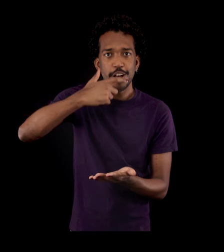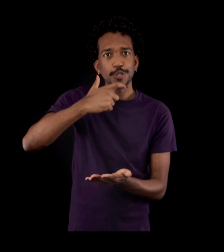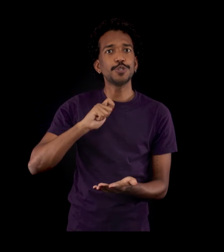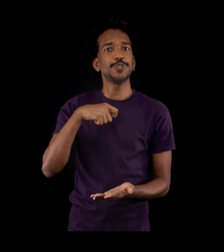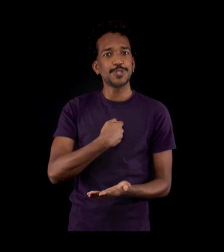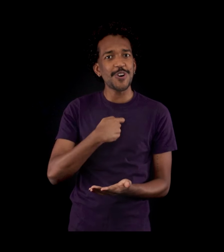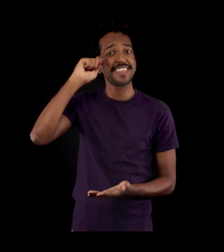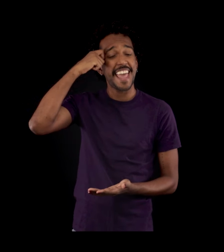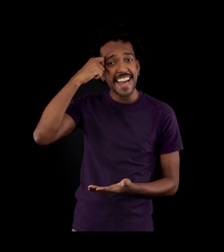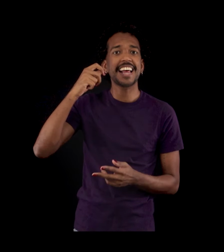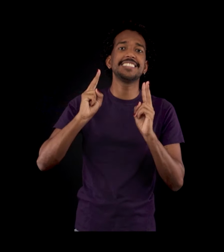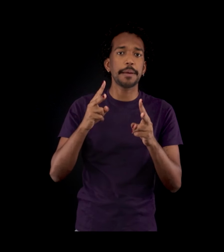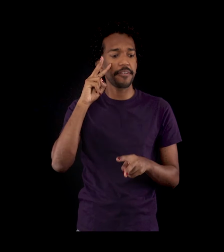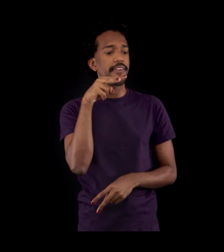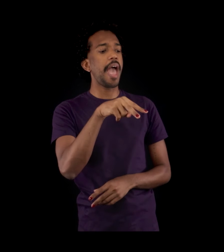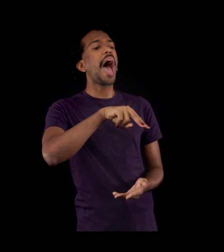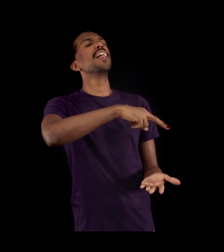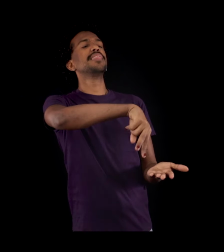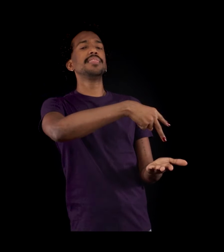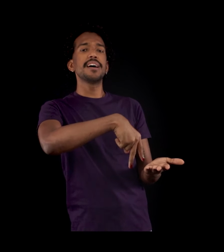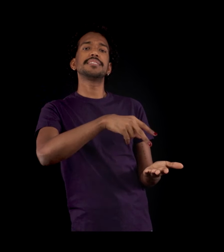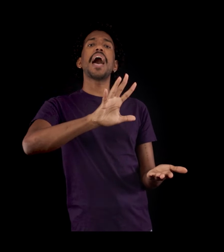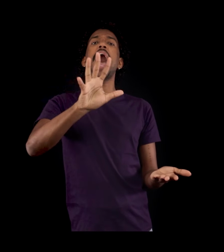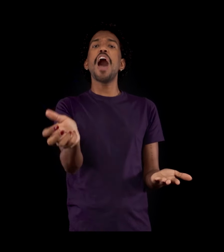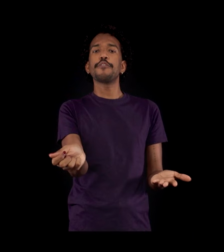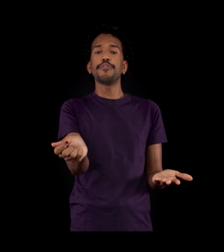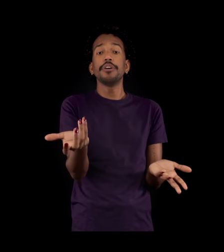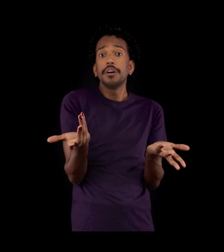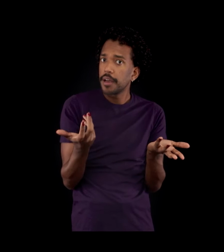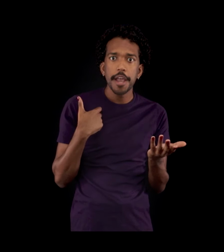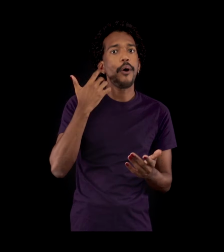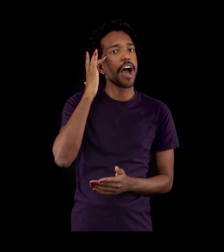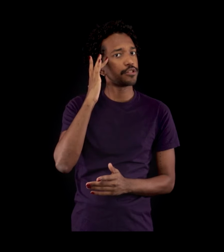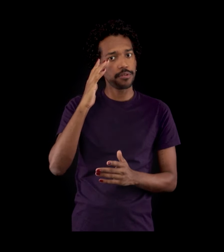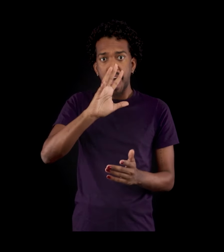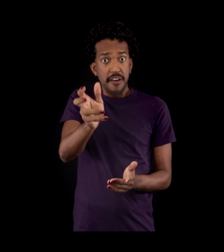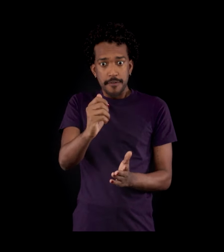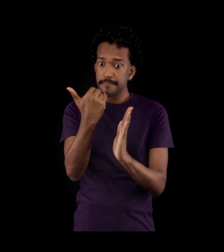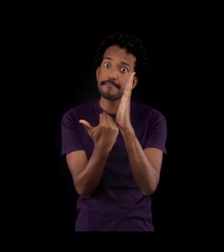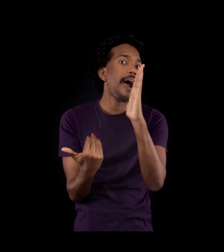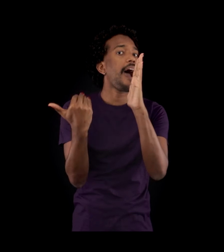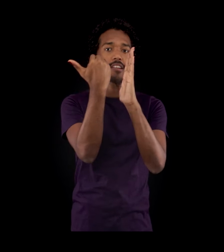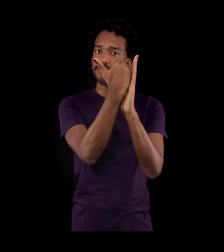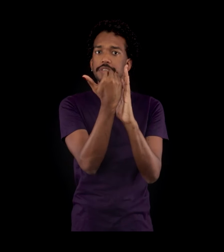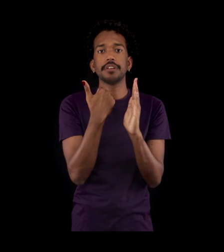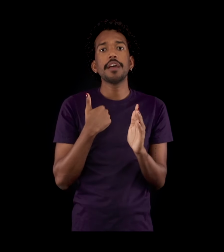por ser negra, o outro vai ver sempre como dança afro. Acho que é mais do que isso.